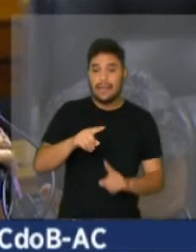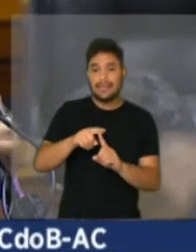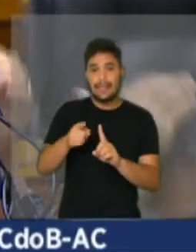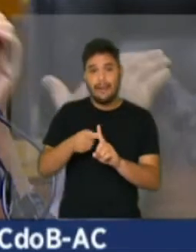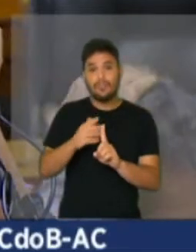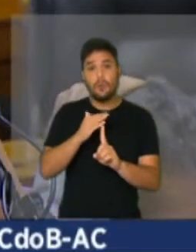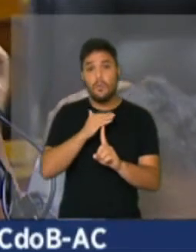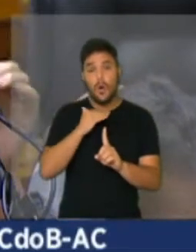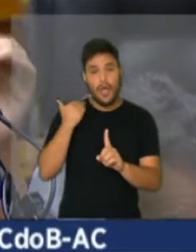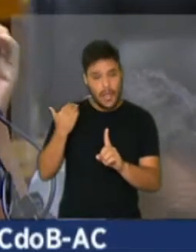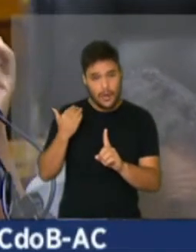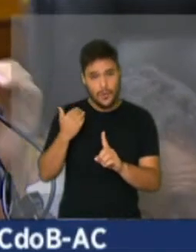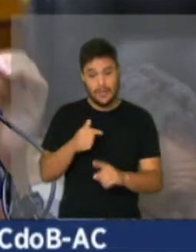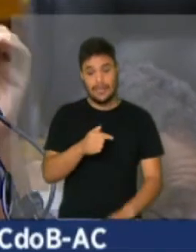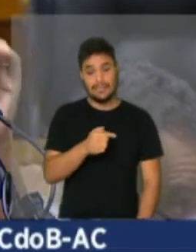MORRERAM NO MUNDO, 77% ESTAVAM